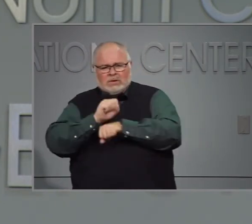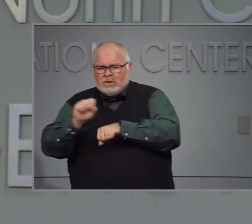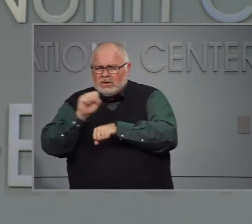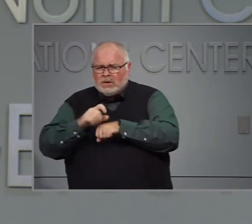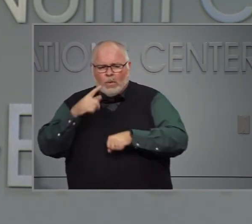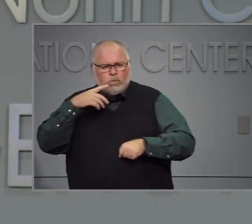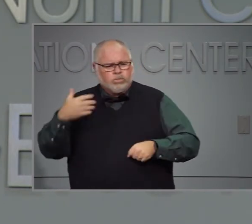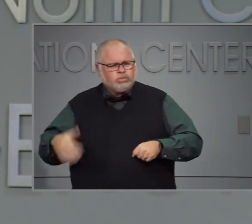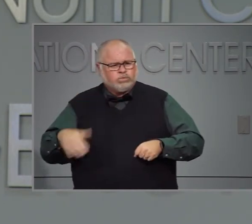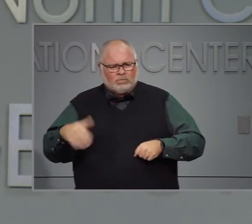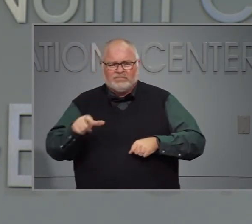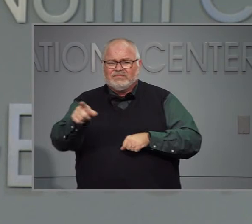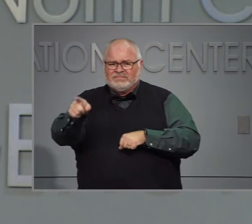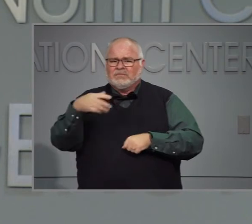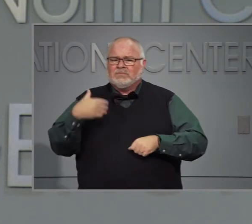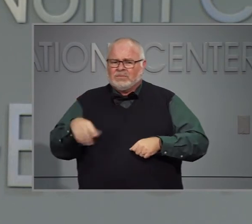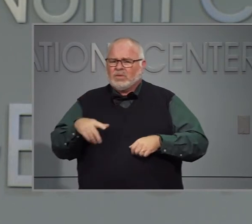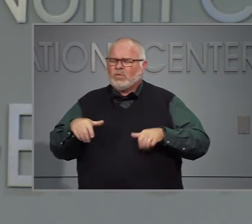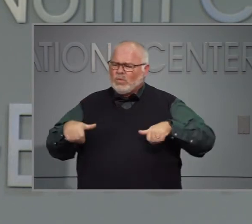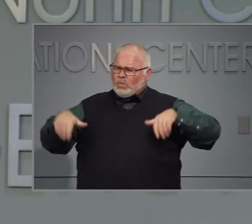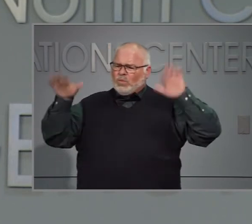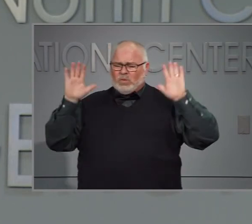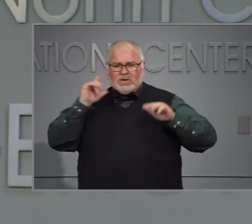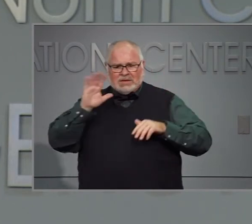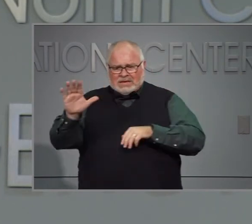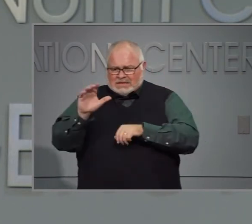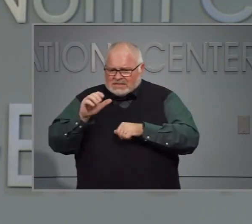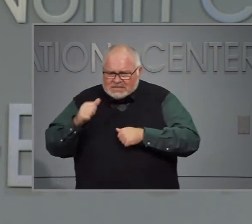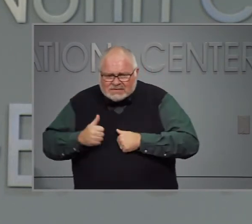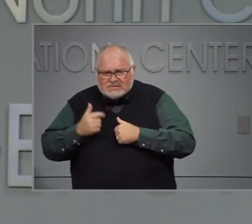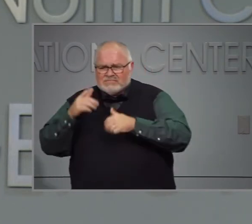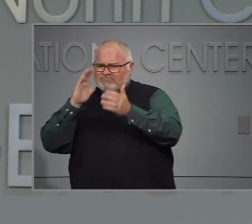atención a largo plazo. Esto.